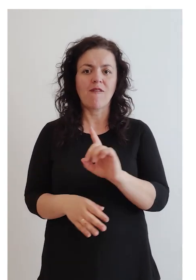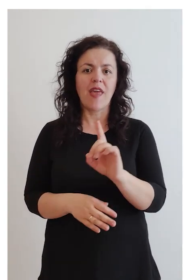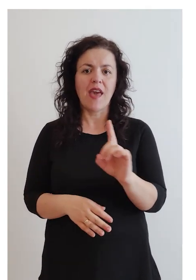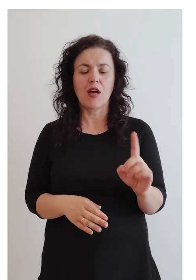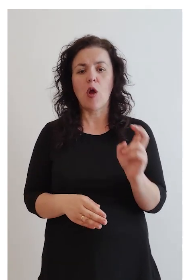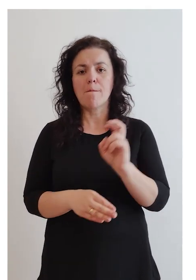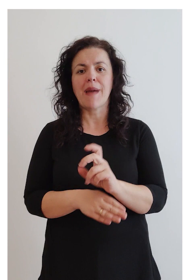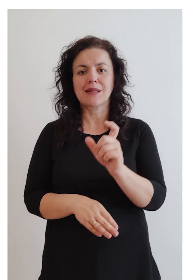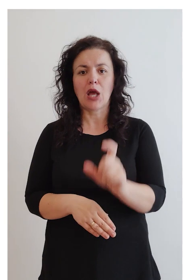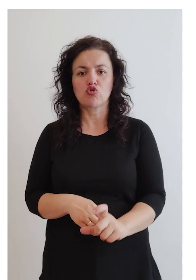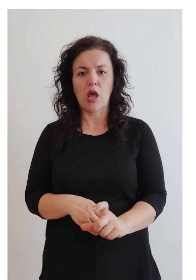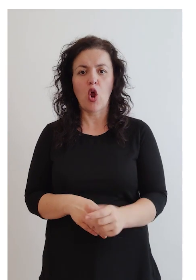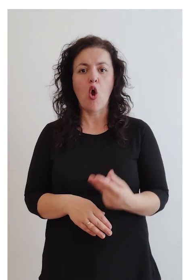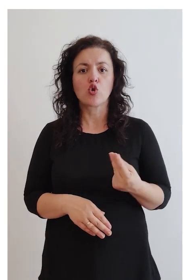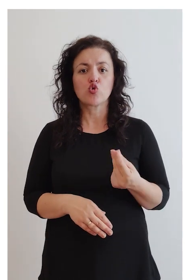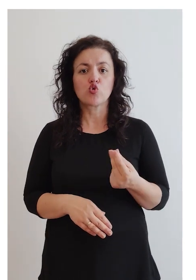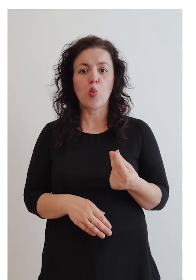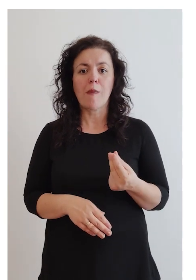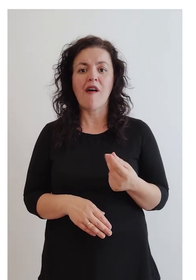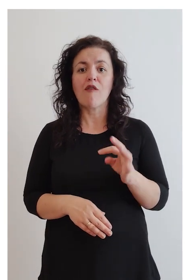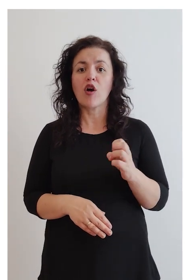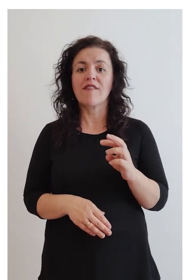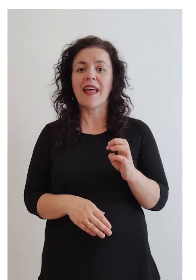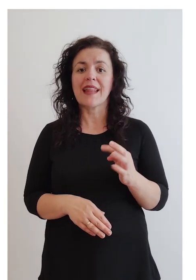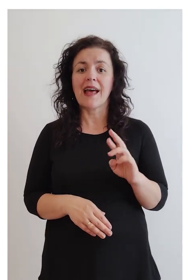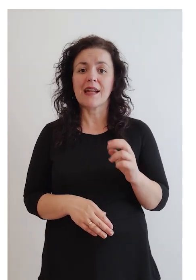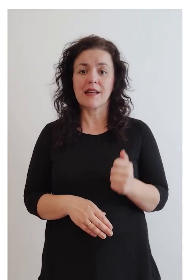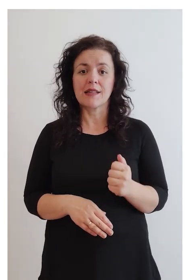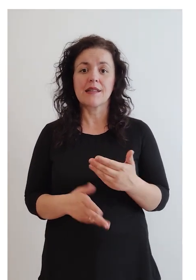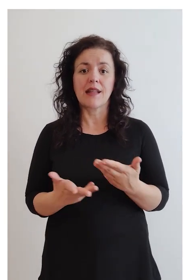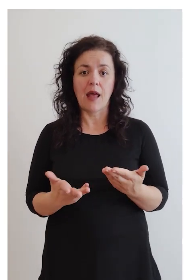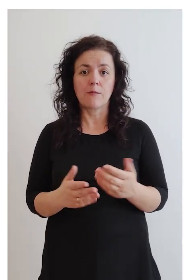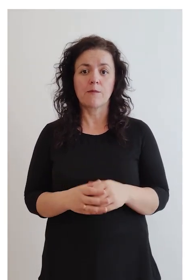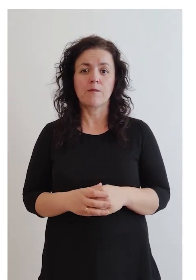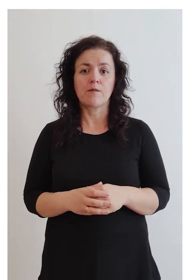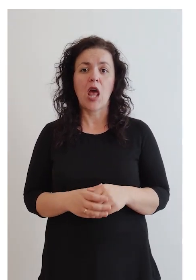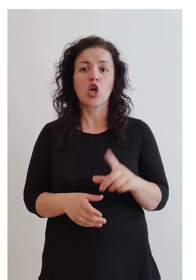250 de euro în cazul unui zbor de tip 1